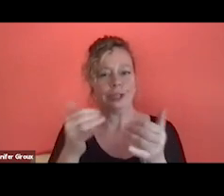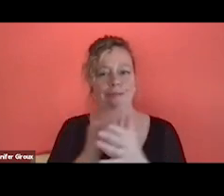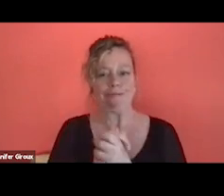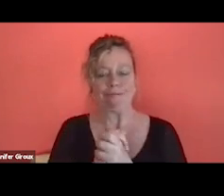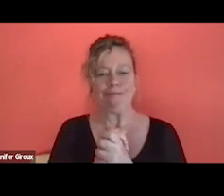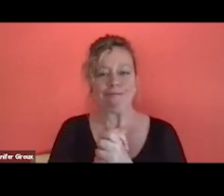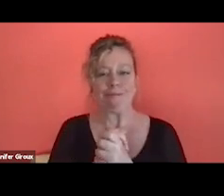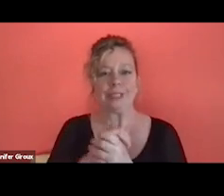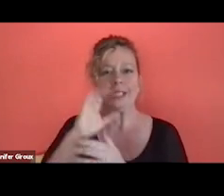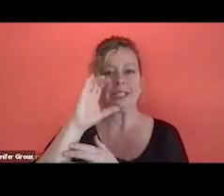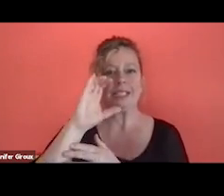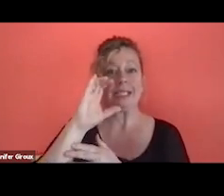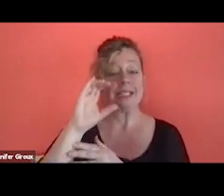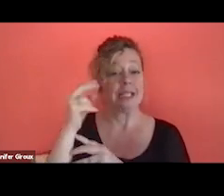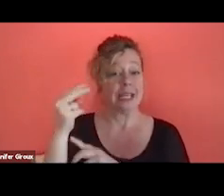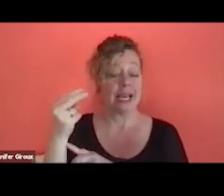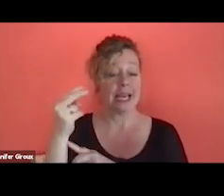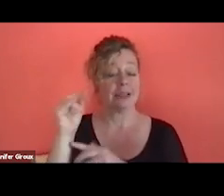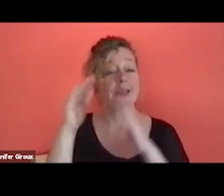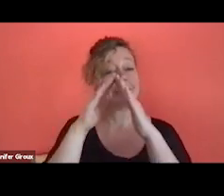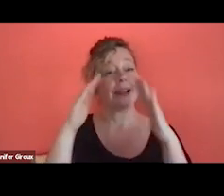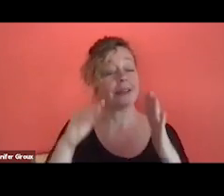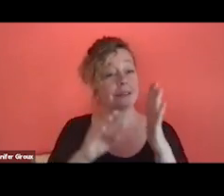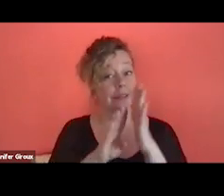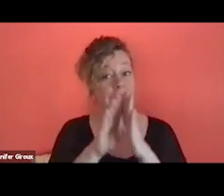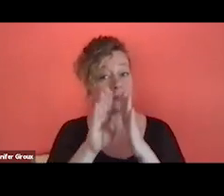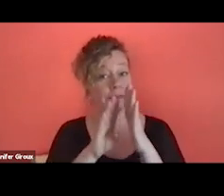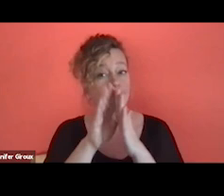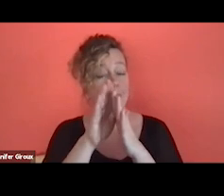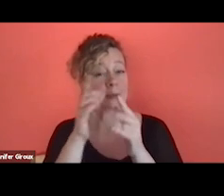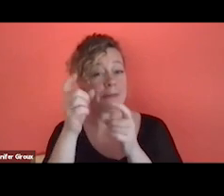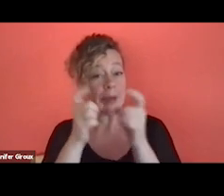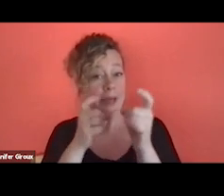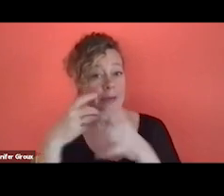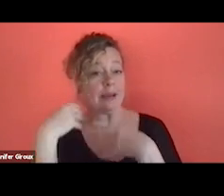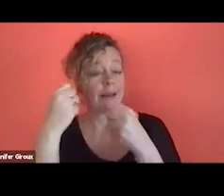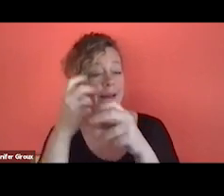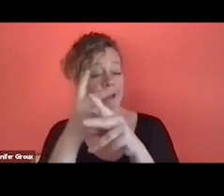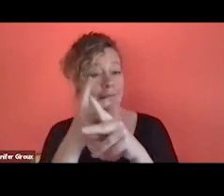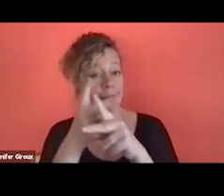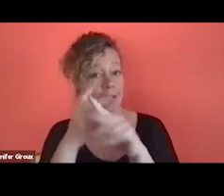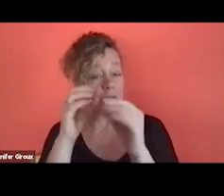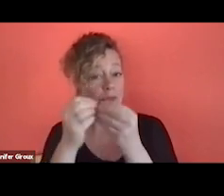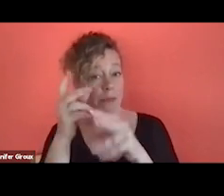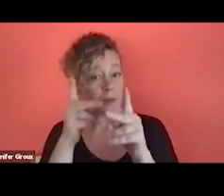CCH es una organización de gestión de desarrollo de viviendas y atención médica para personas sin hogar.